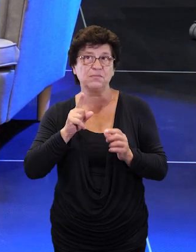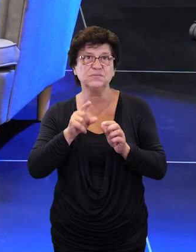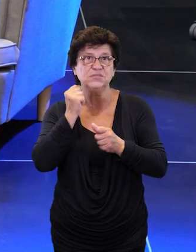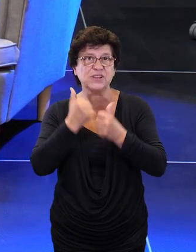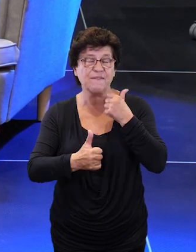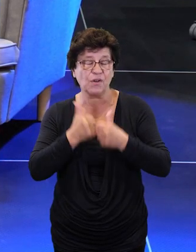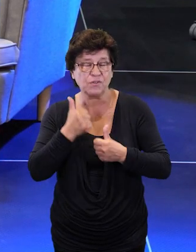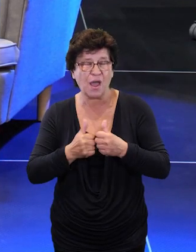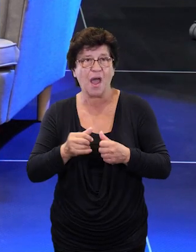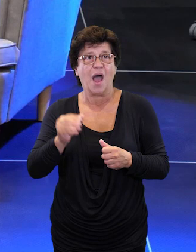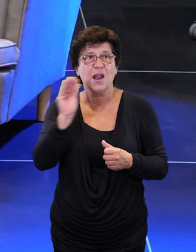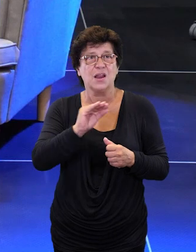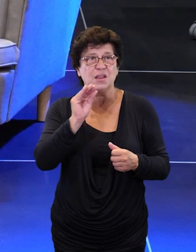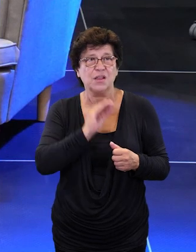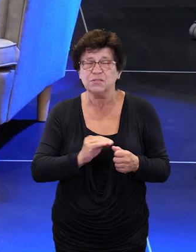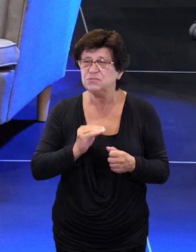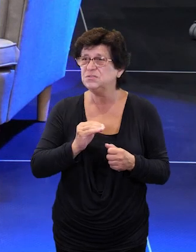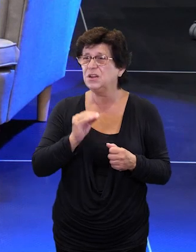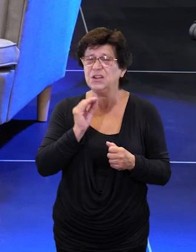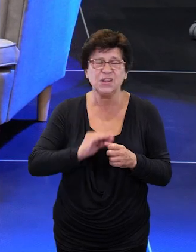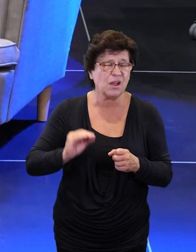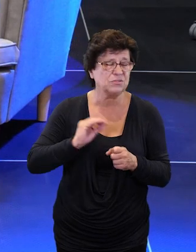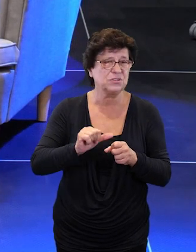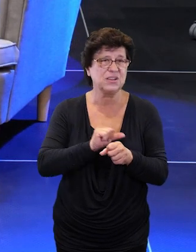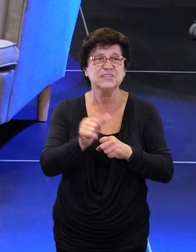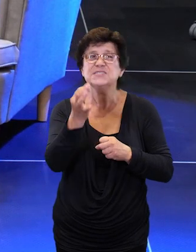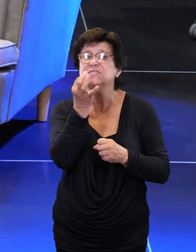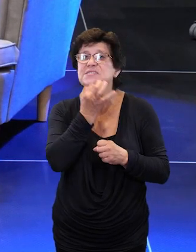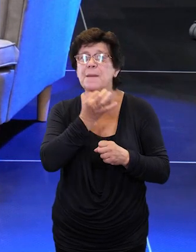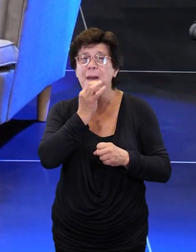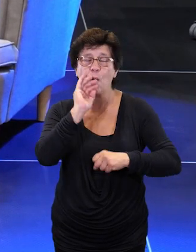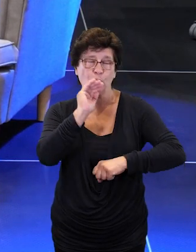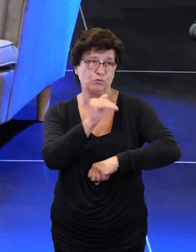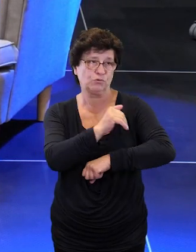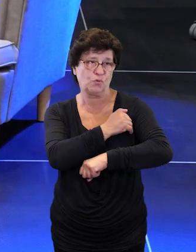ale ciągle za mało jest takich uczelni, które kształcą.